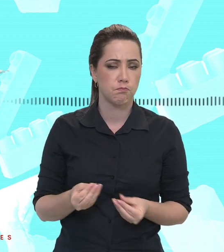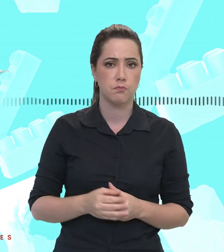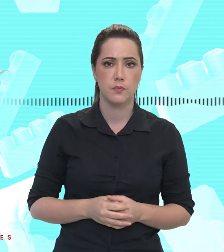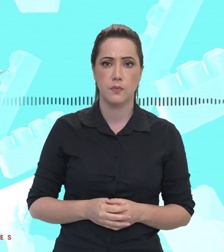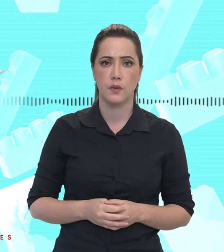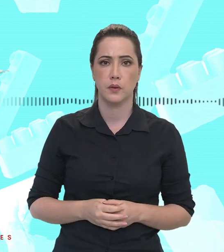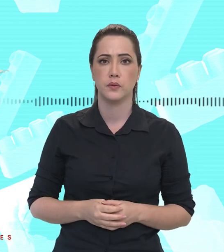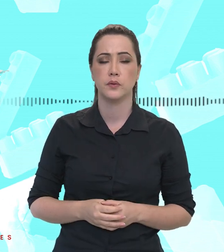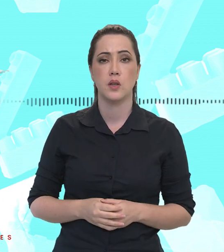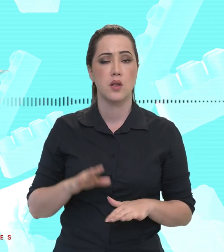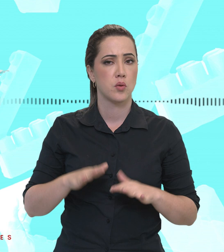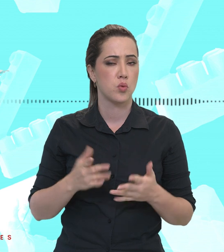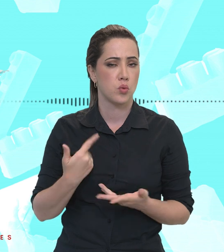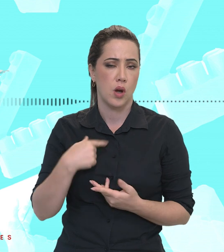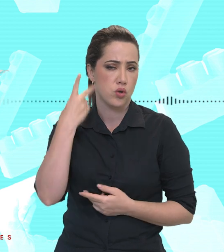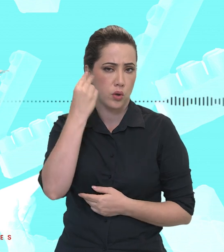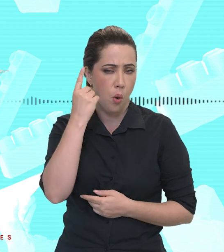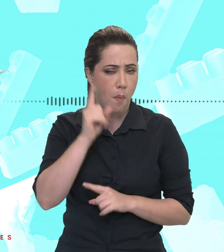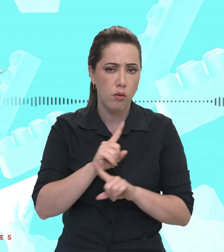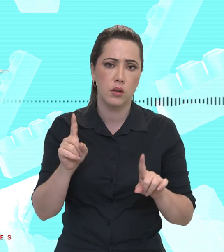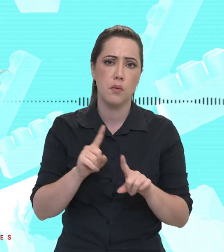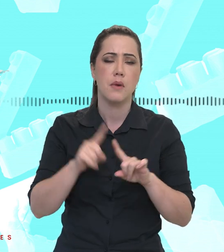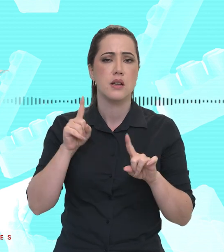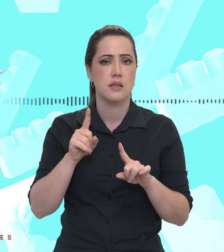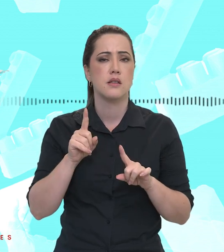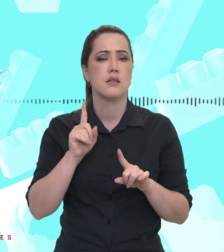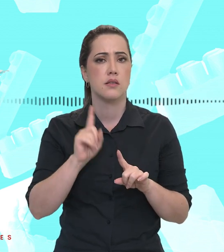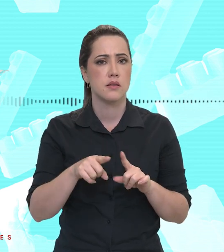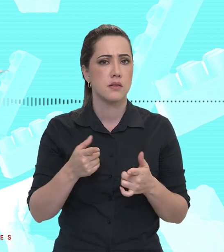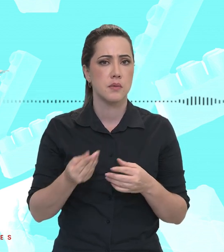[Thaís] Eu não acho que culpa materna seja algo natural. Eu acho que isso é completamente